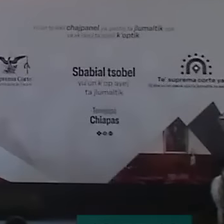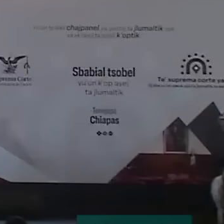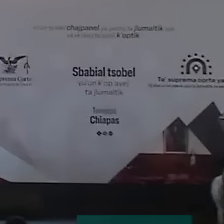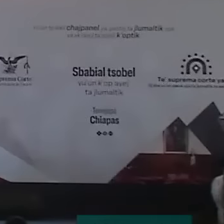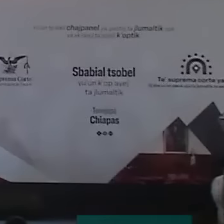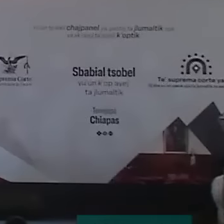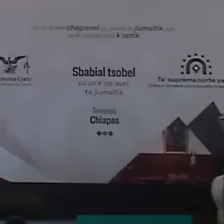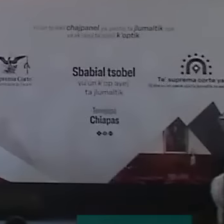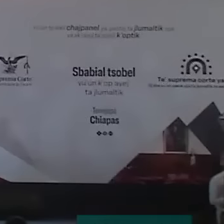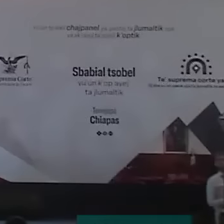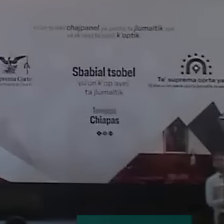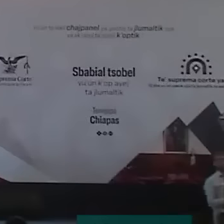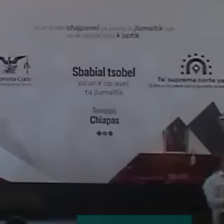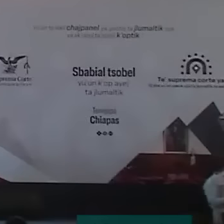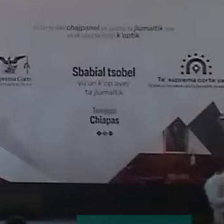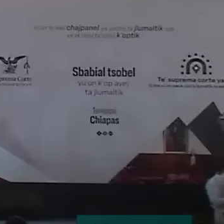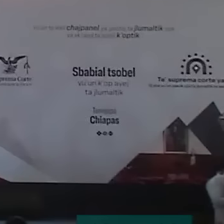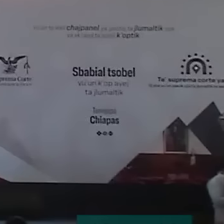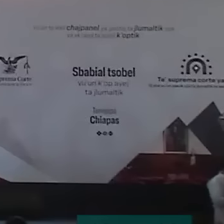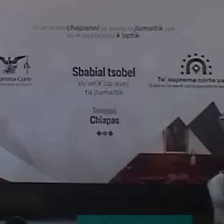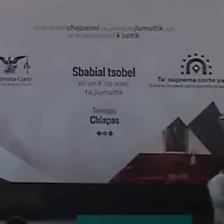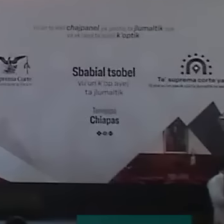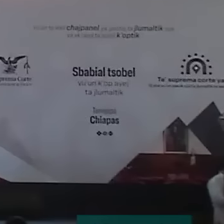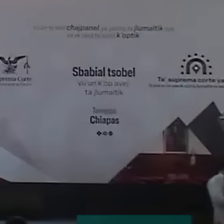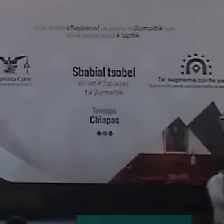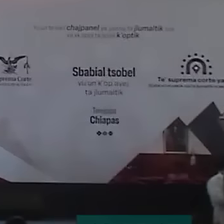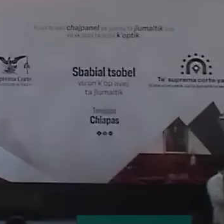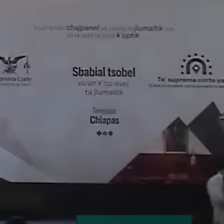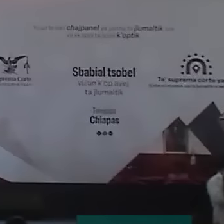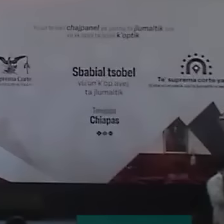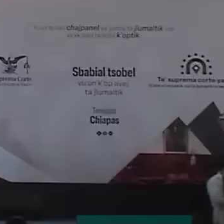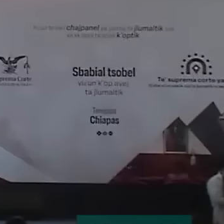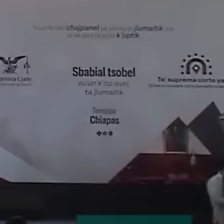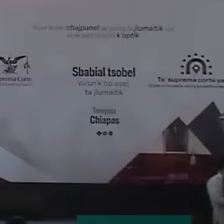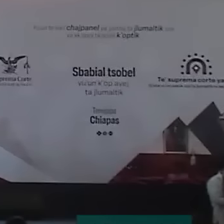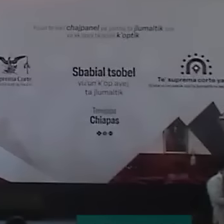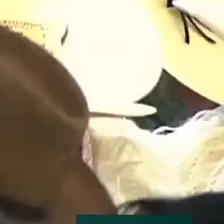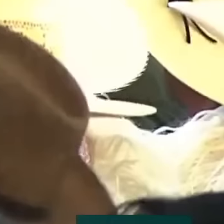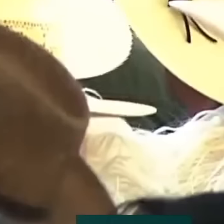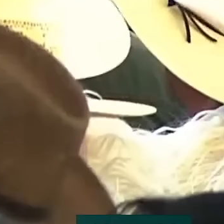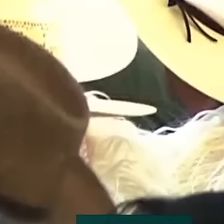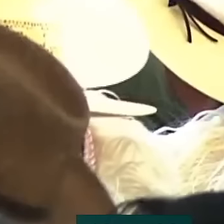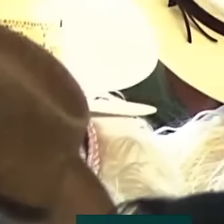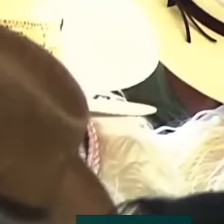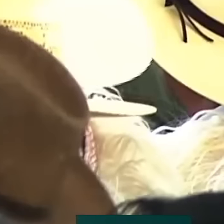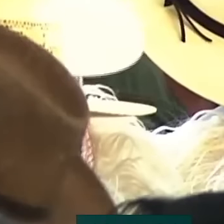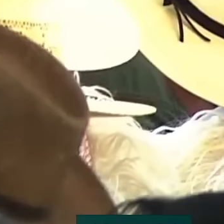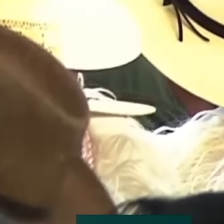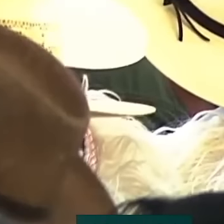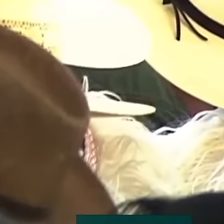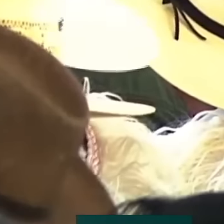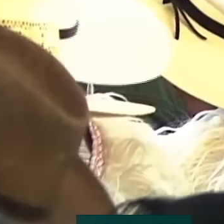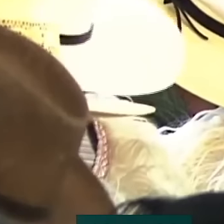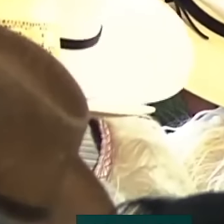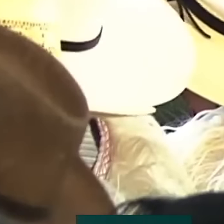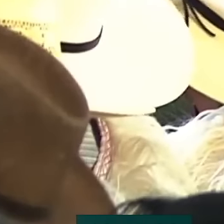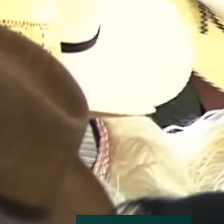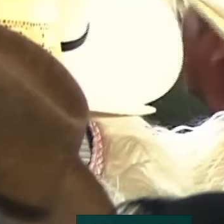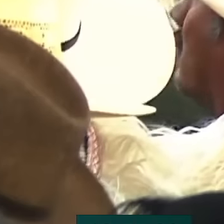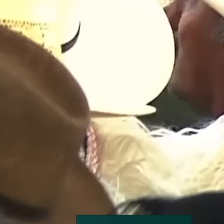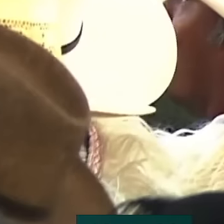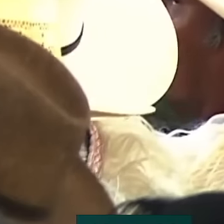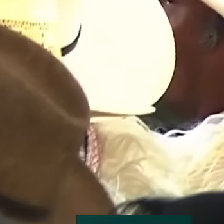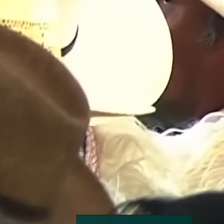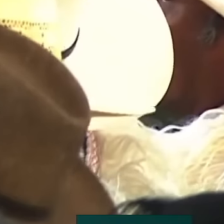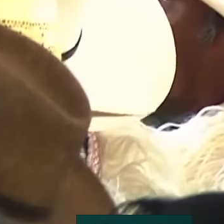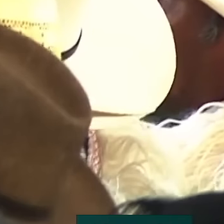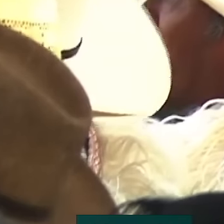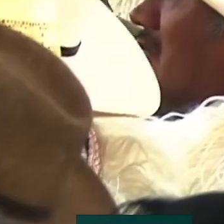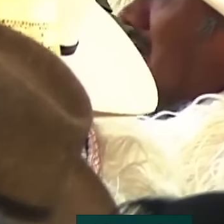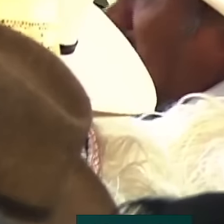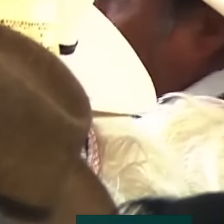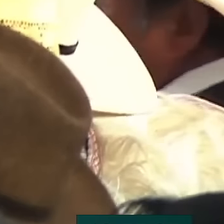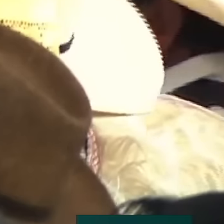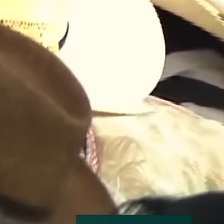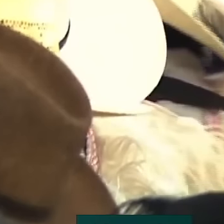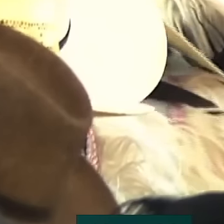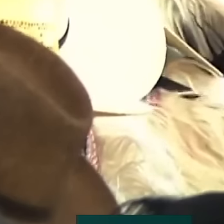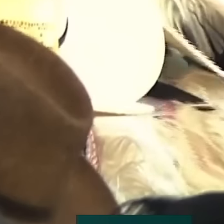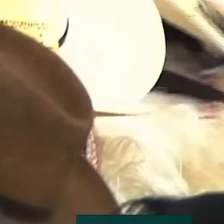reconocer de constitución suprema la tiene quecer